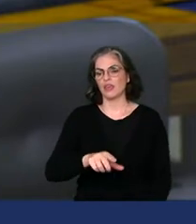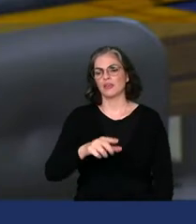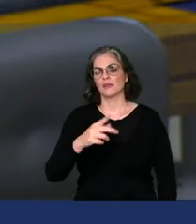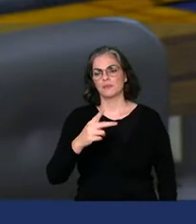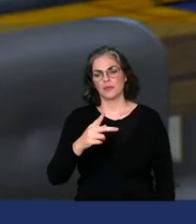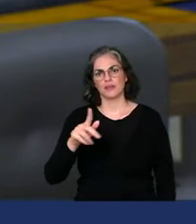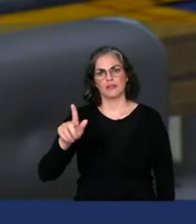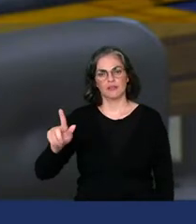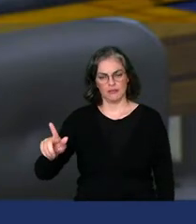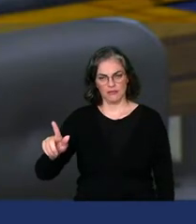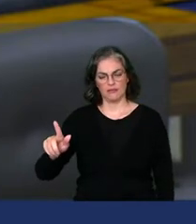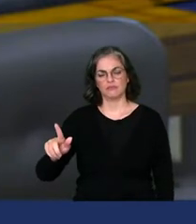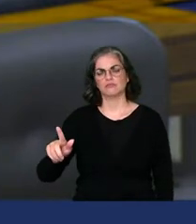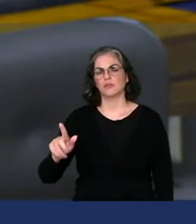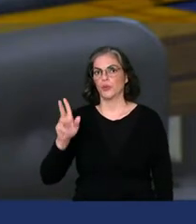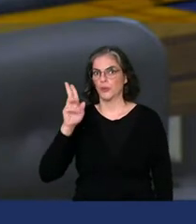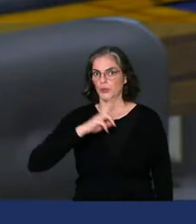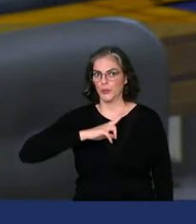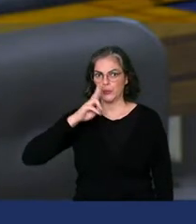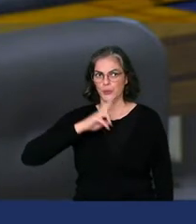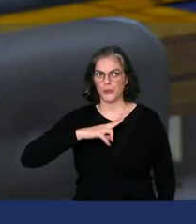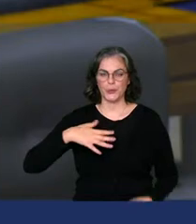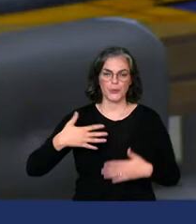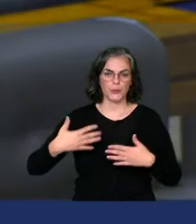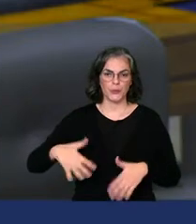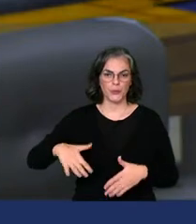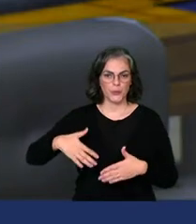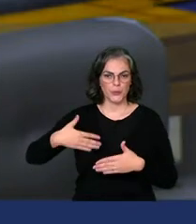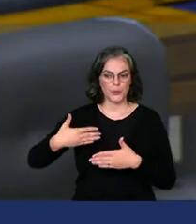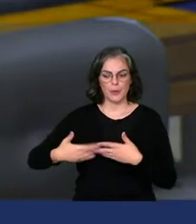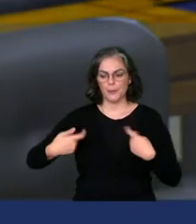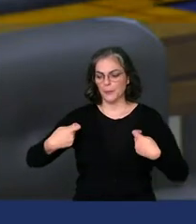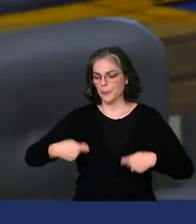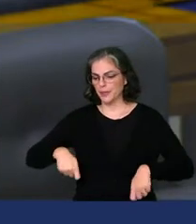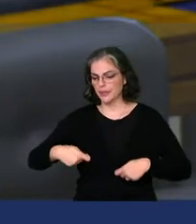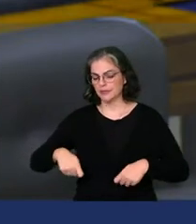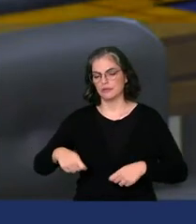GUSTAVO QUE TEM UM CARÁTER EMERGENCIAL, UMA LEI QUE FOI TRAZIDA É CÂMARA DOS